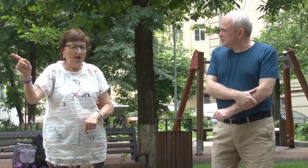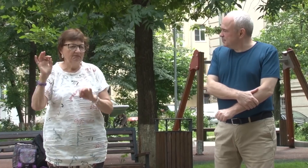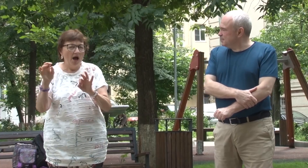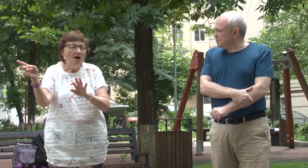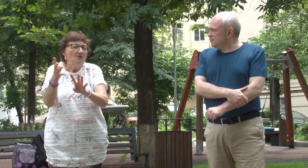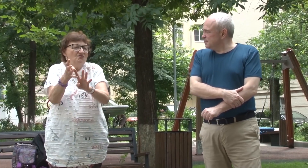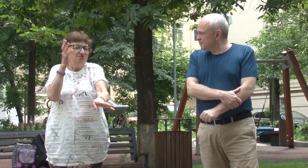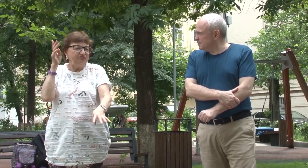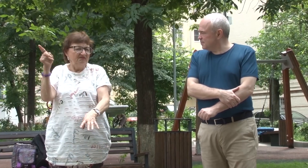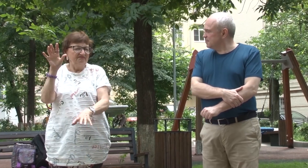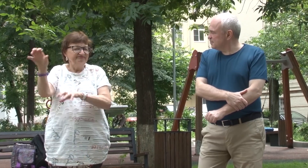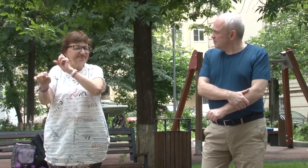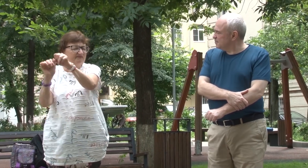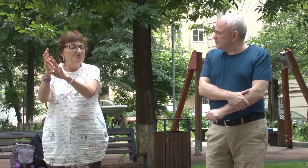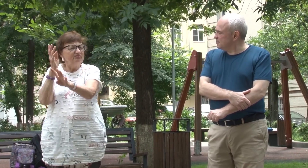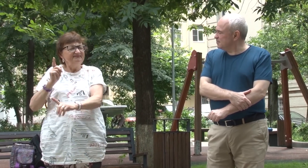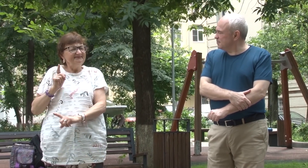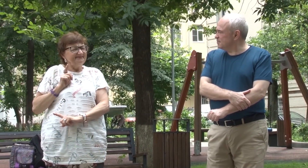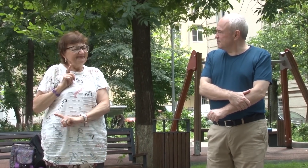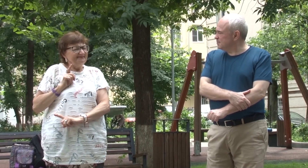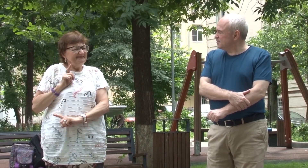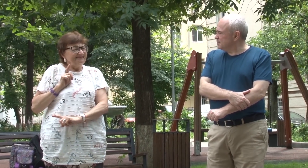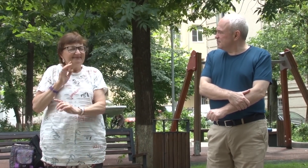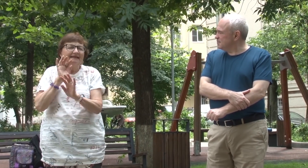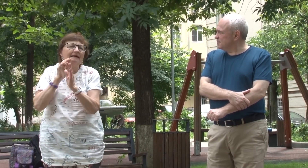А к тому мастеру выстраивалась очередь. Терпеливо ждали.